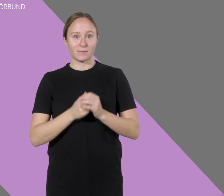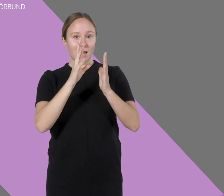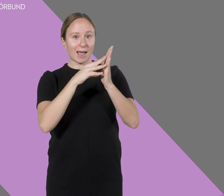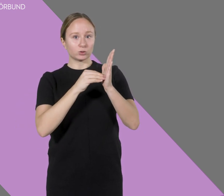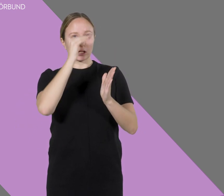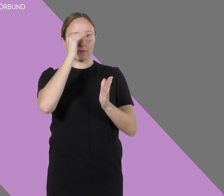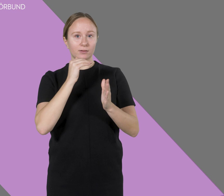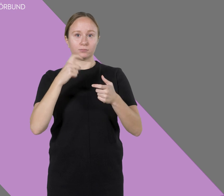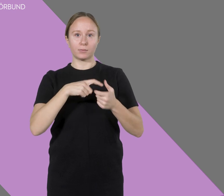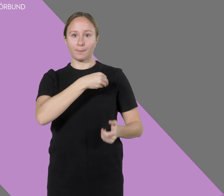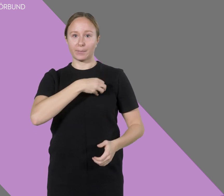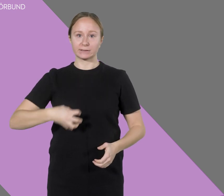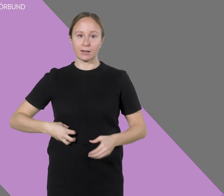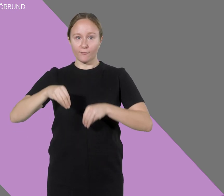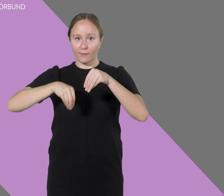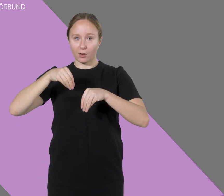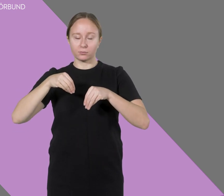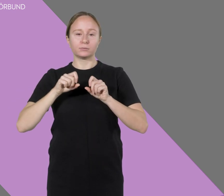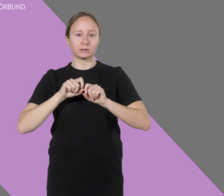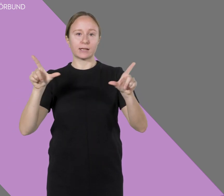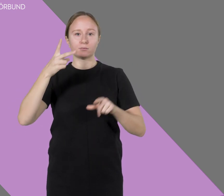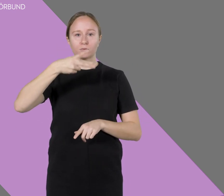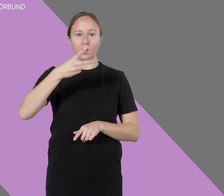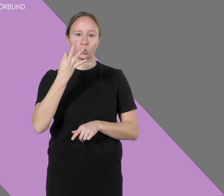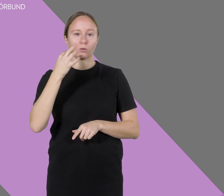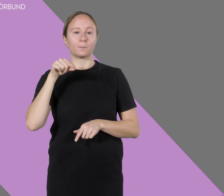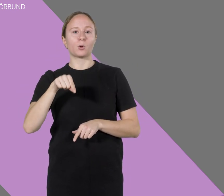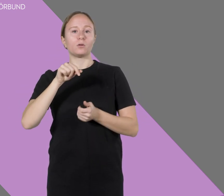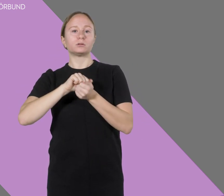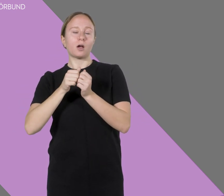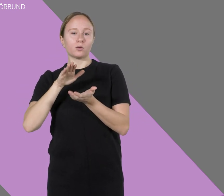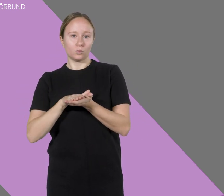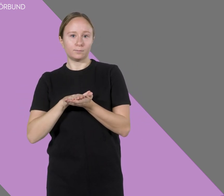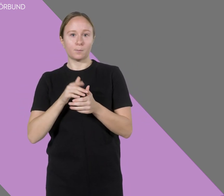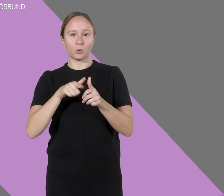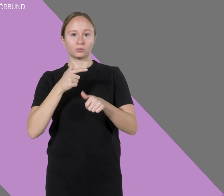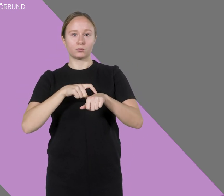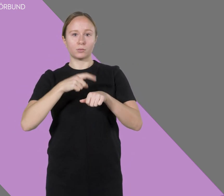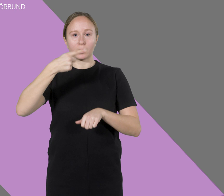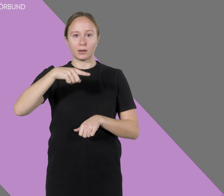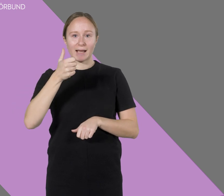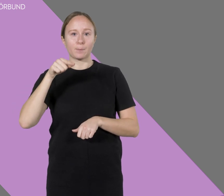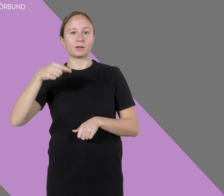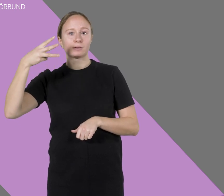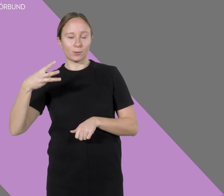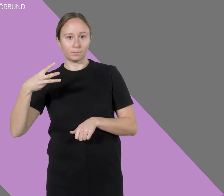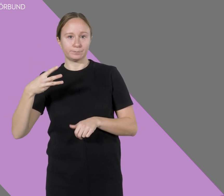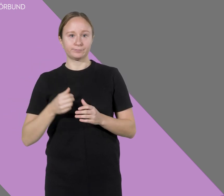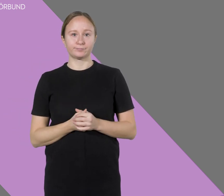Resultatkvällen för presidentvalet sänds 28.1 med början kl. 19.30.